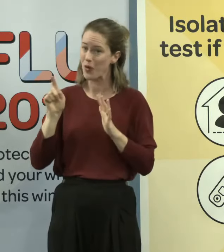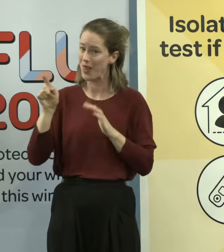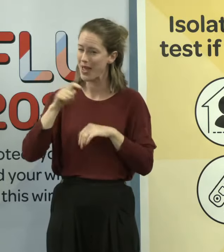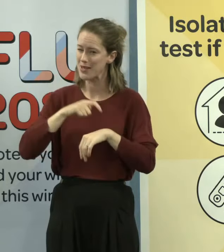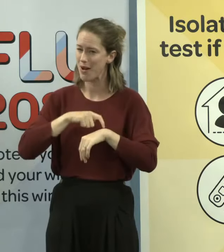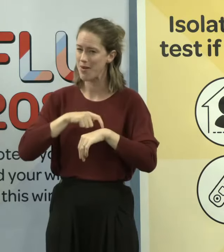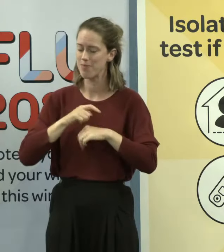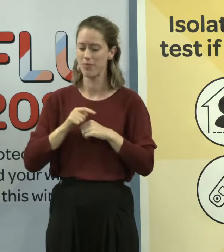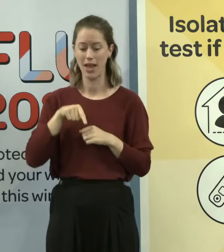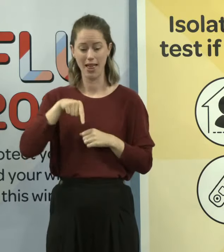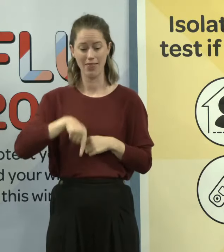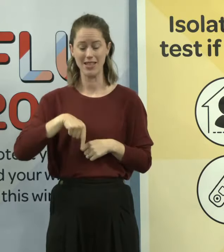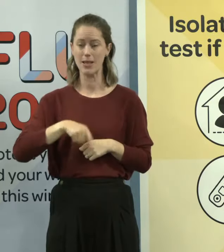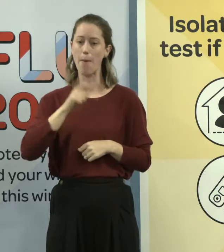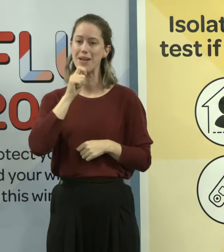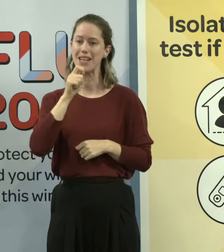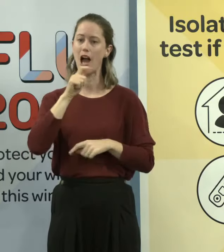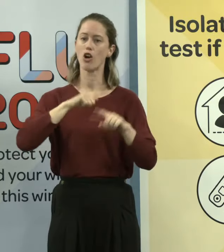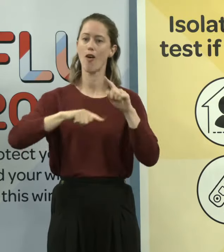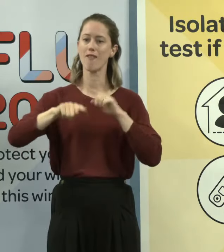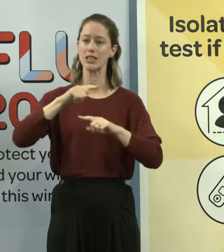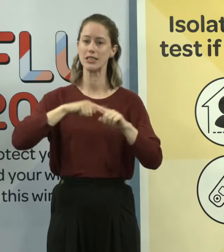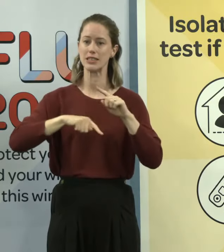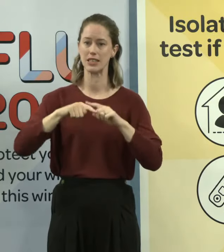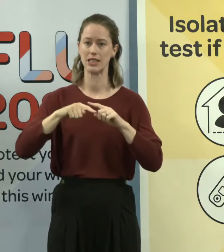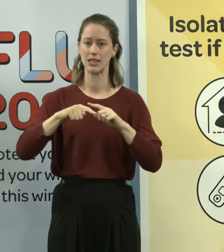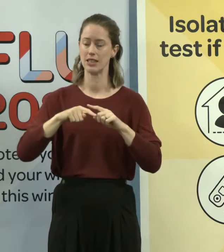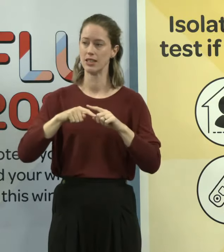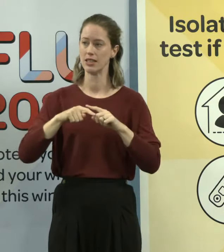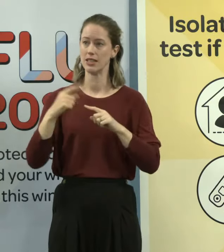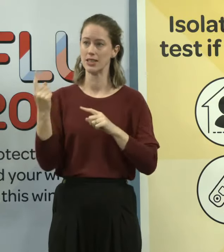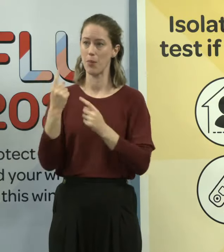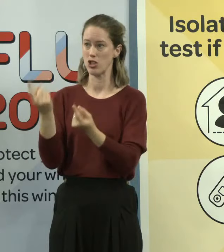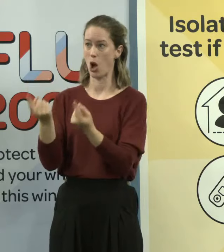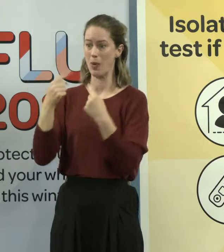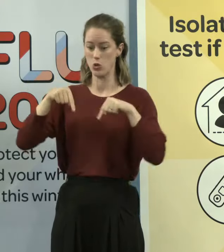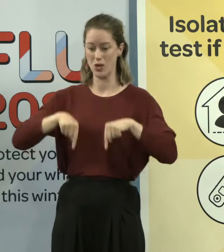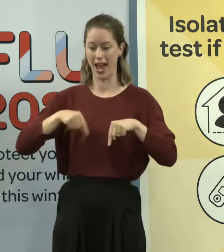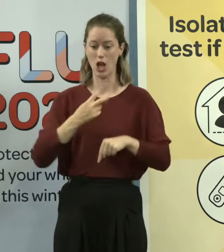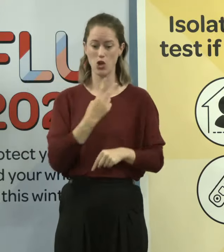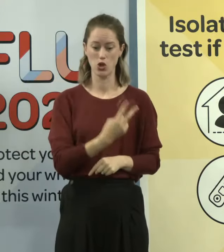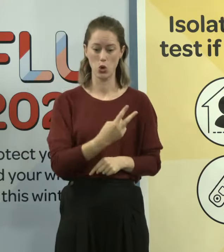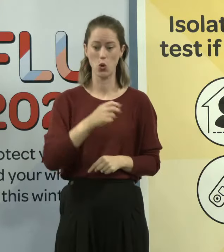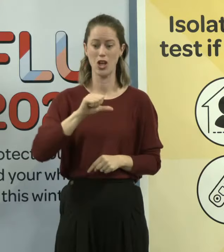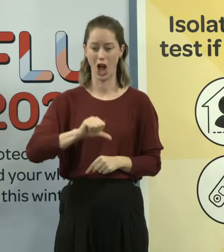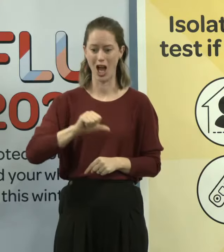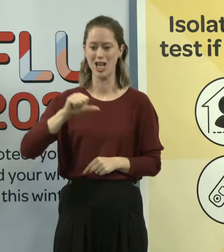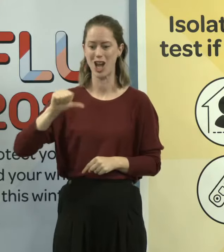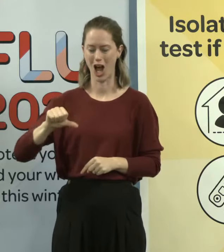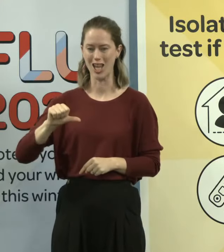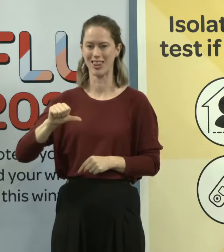Aotearoa mehemea kua mate ratou i roto i a marama o te taenga mai, ki te whakarato i o raatau